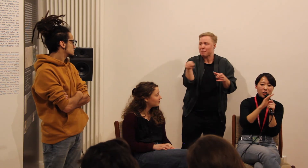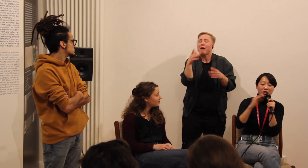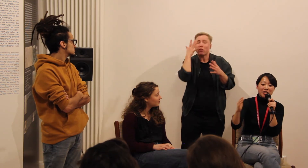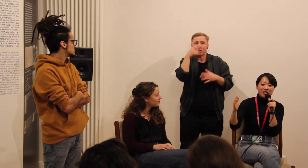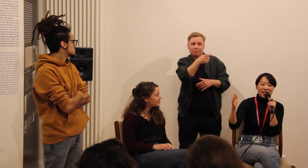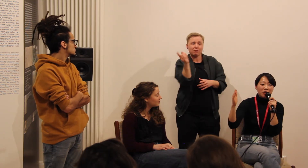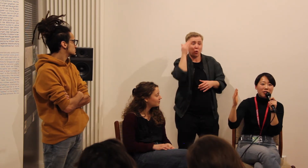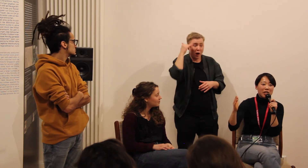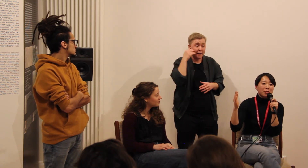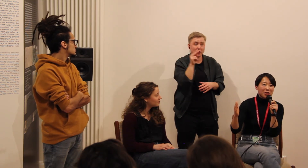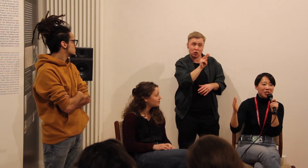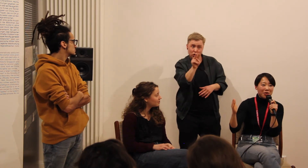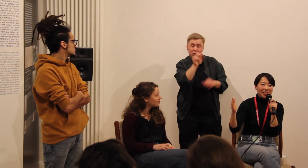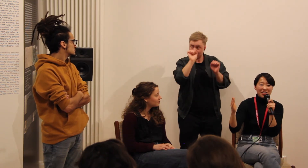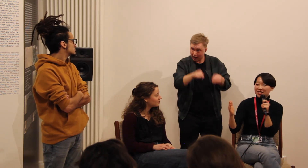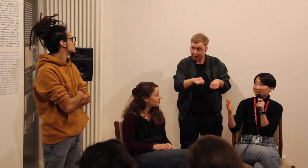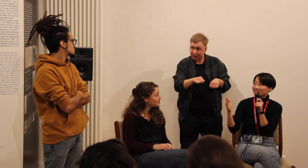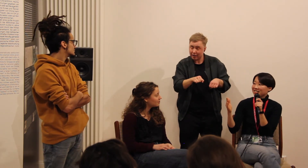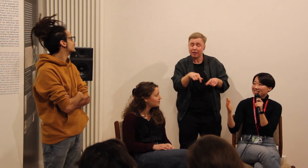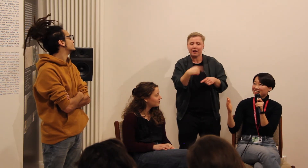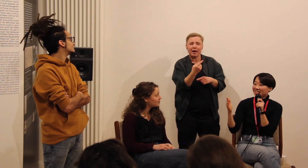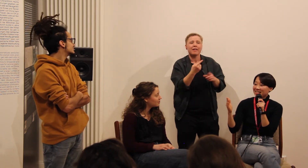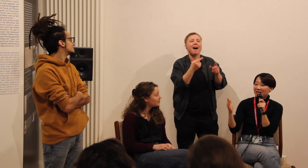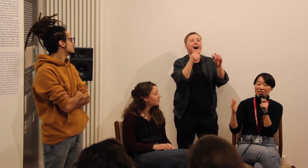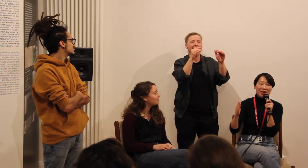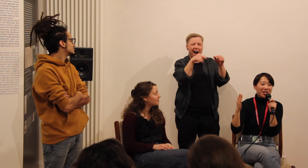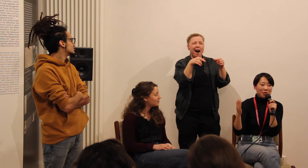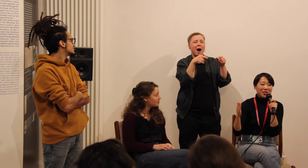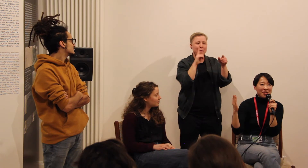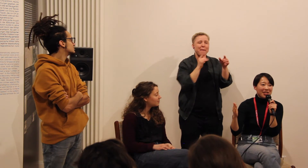sind es sehr gebrochene koreanische Sätze.